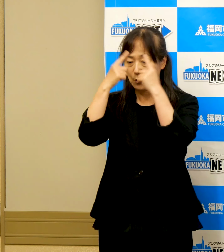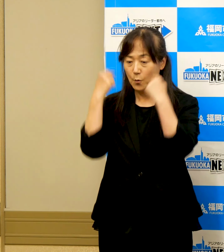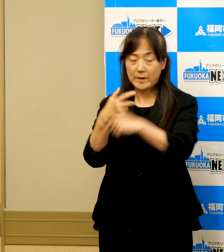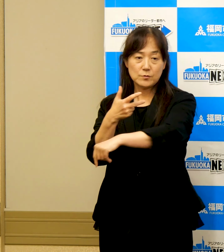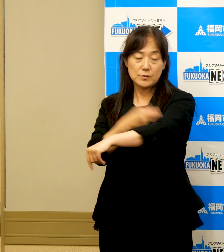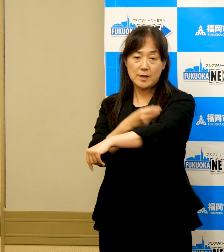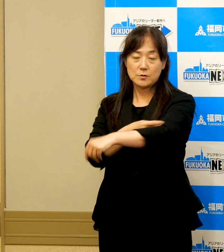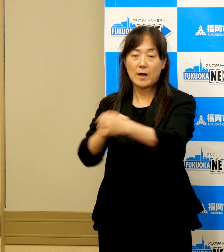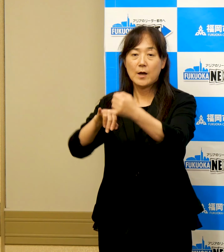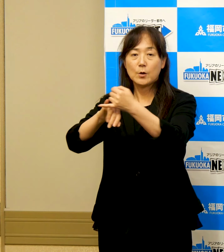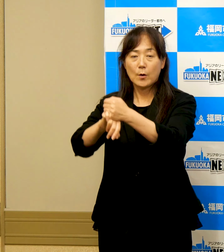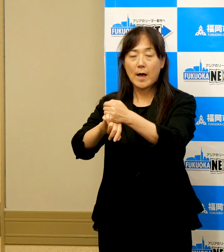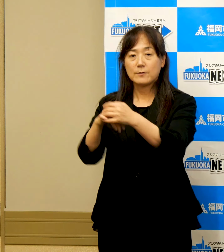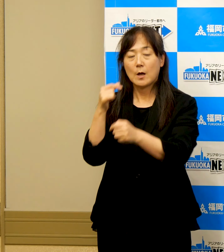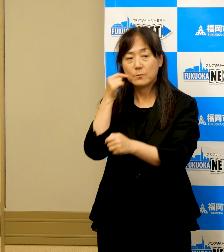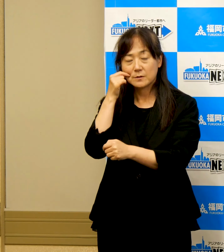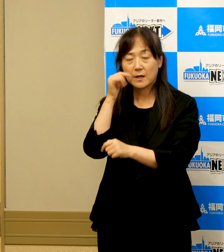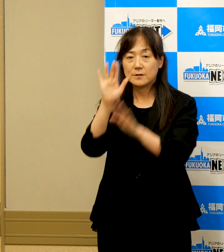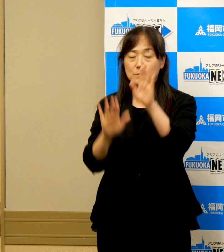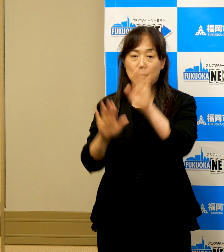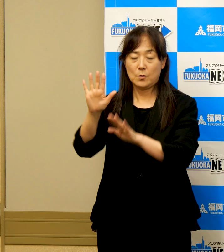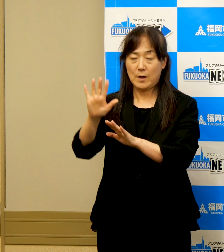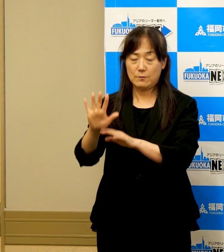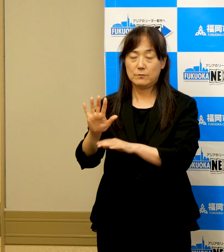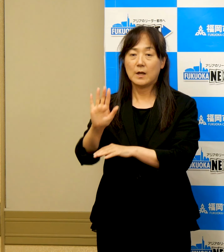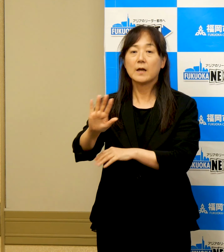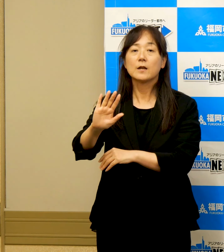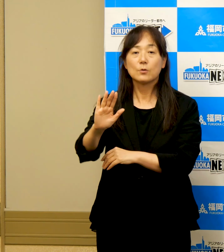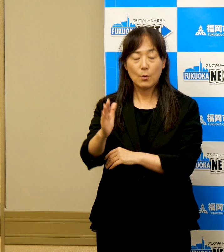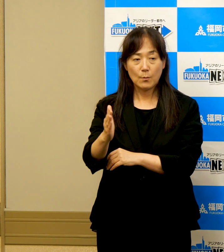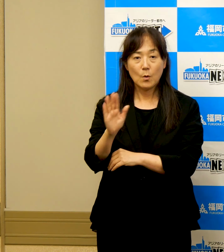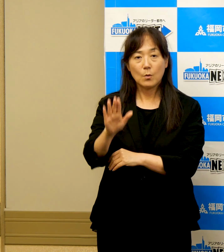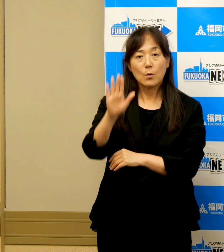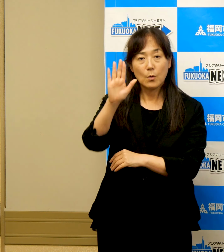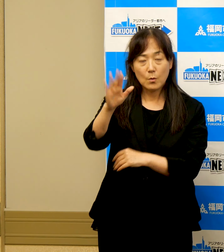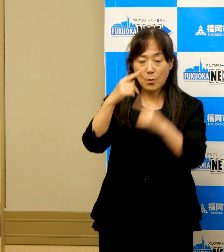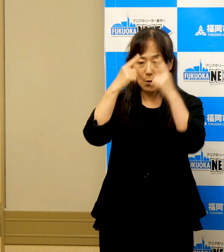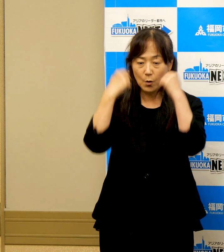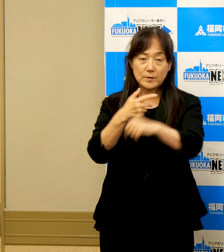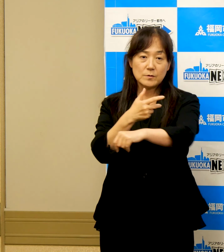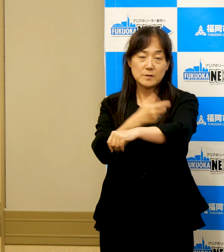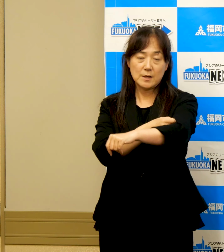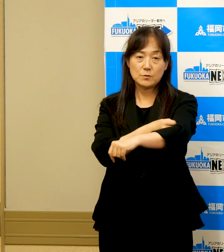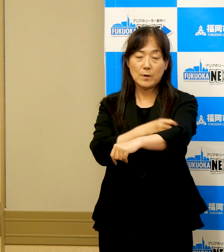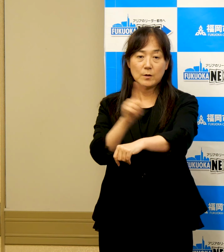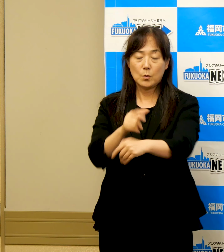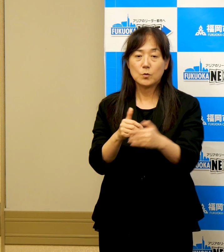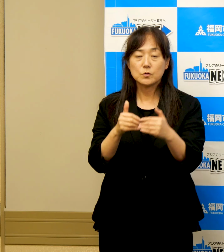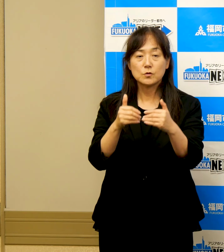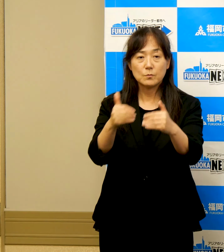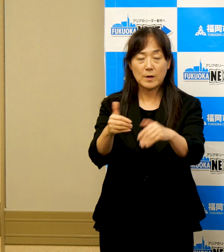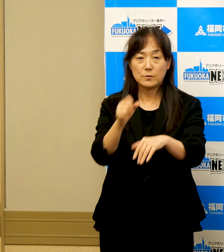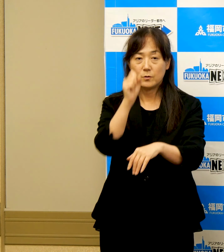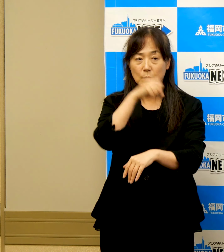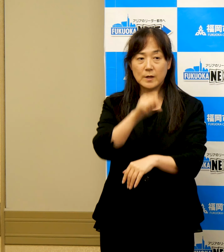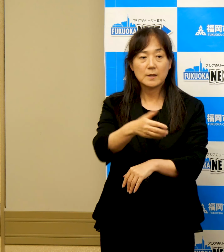予約取りにくい状況があるという話なんですけども 今後その個別接種ってどのように進めていくか どうお考えでしょうか